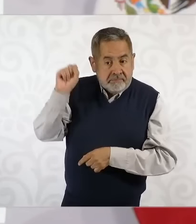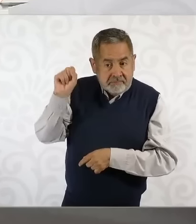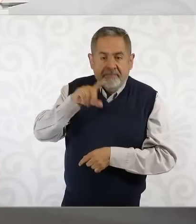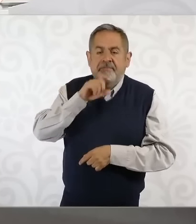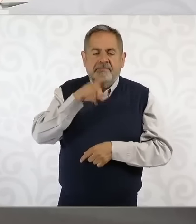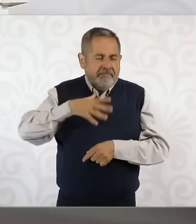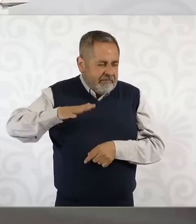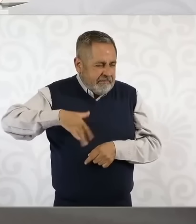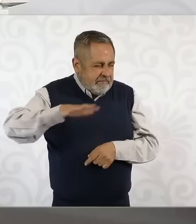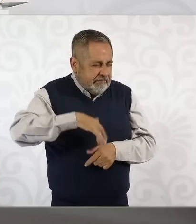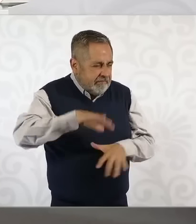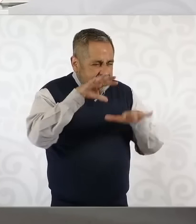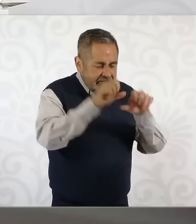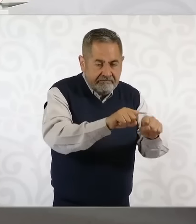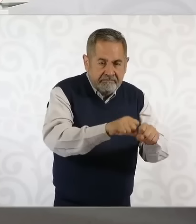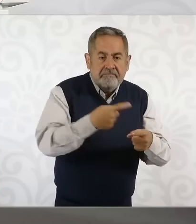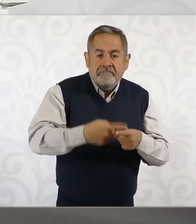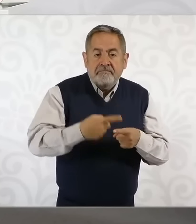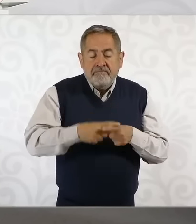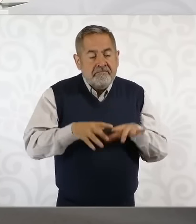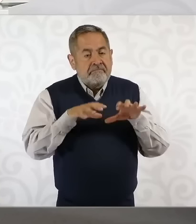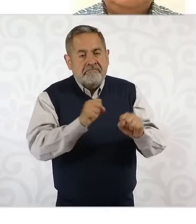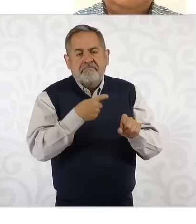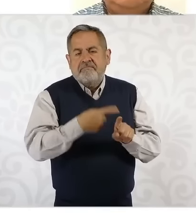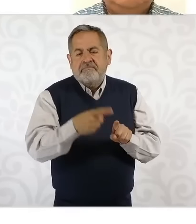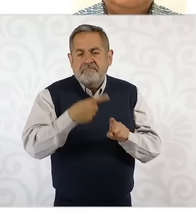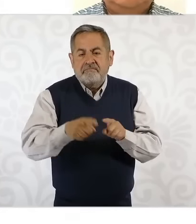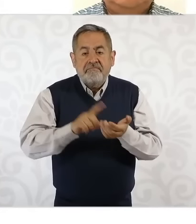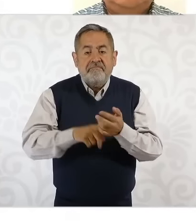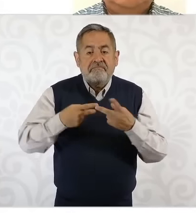nacional contra la extorsión, fueron detenidos diversos servidores públicos vinculados con